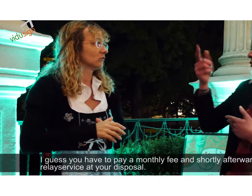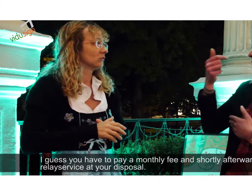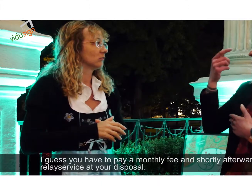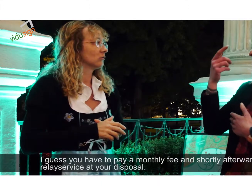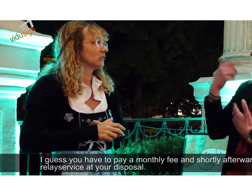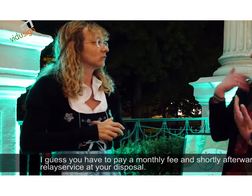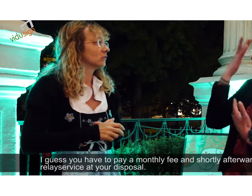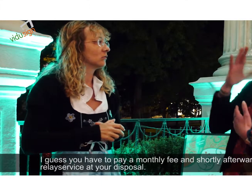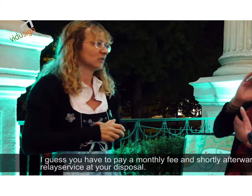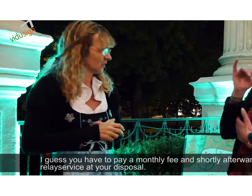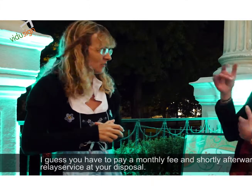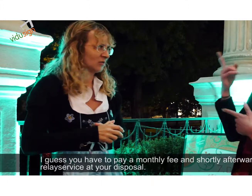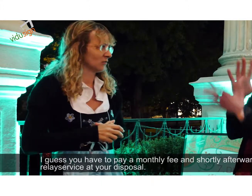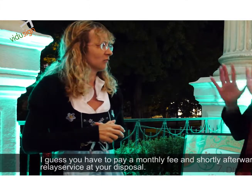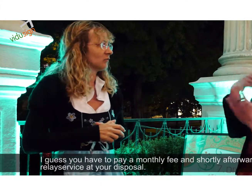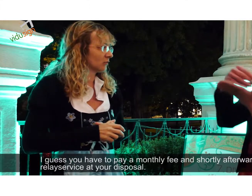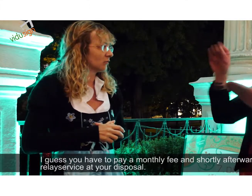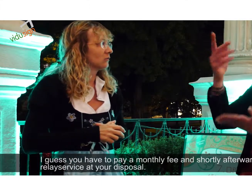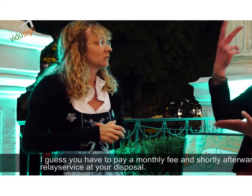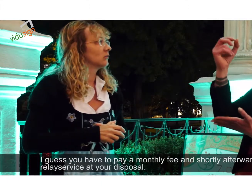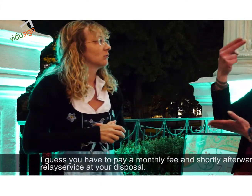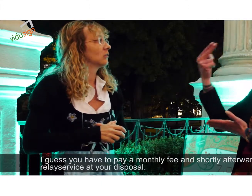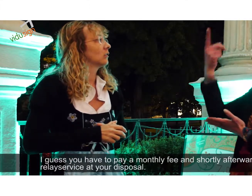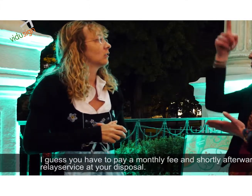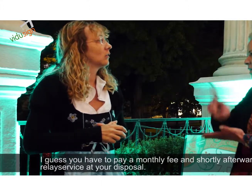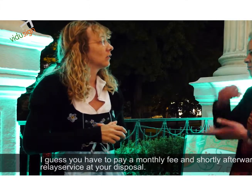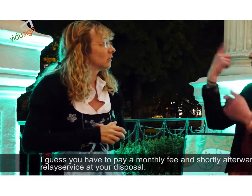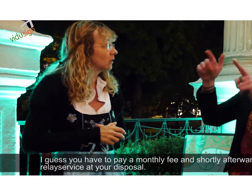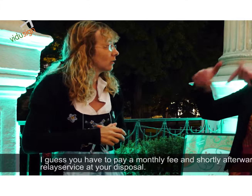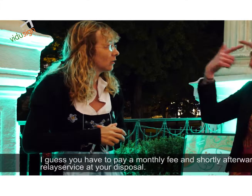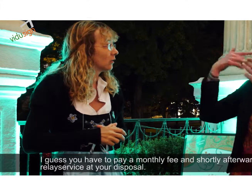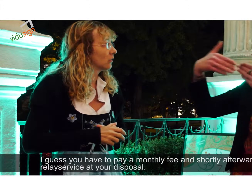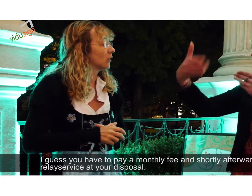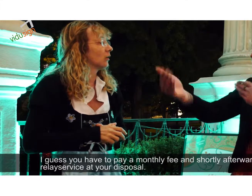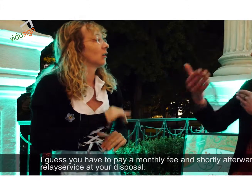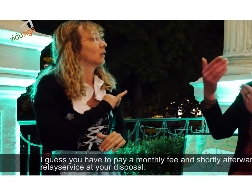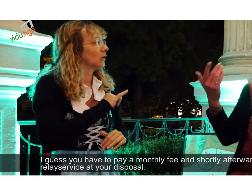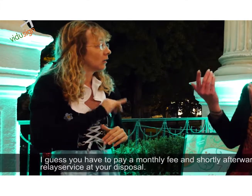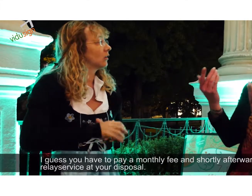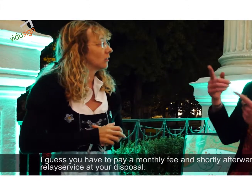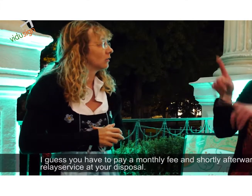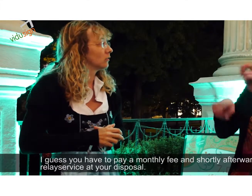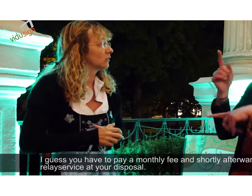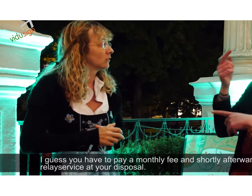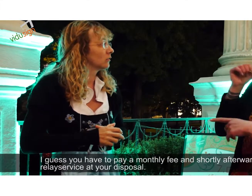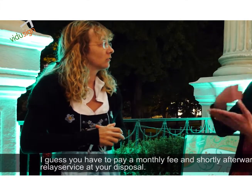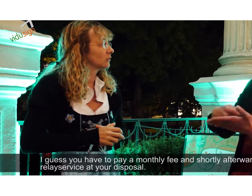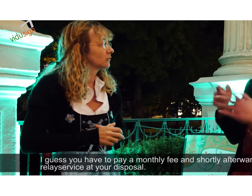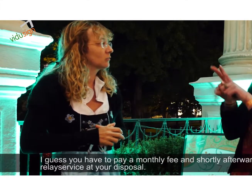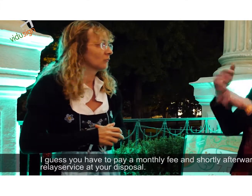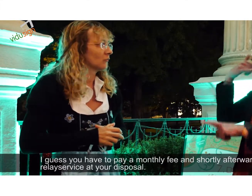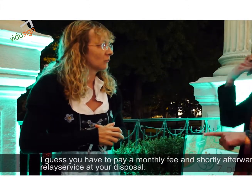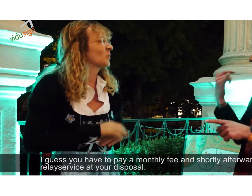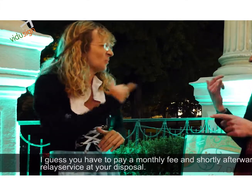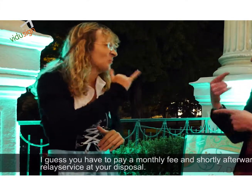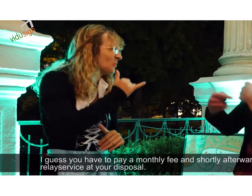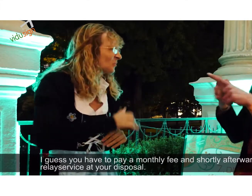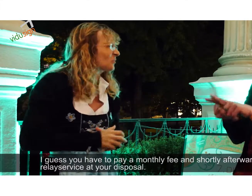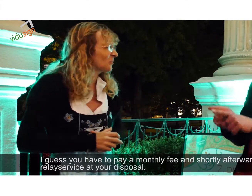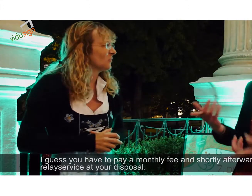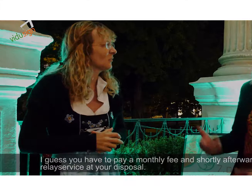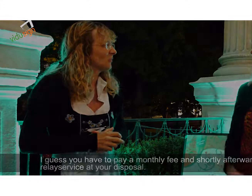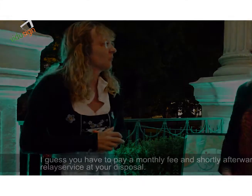Crec que has de pagar una quota mensual i poc després tens el servei de retransmissió a la teva disposició.